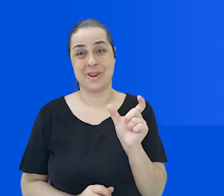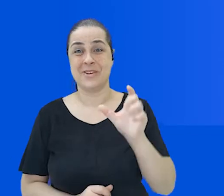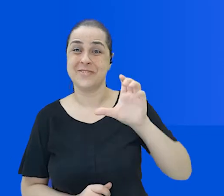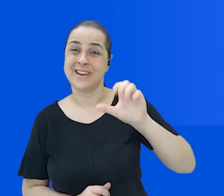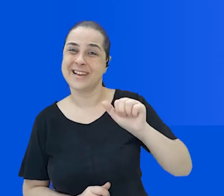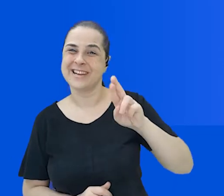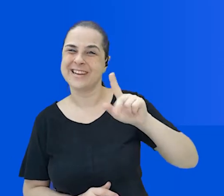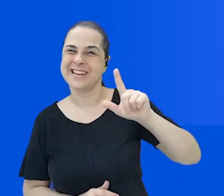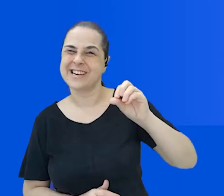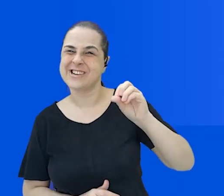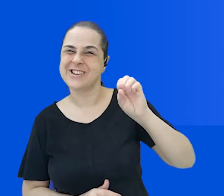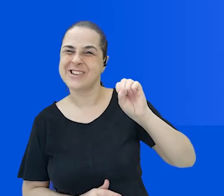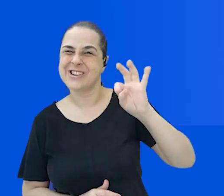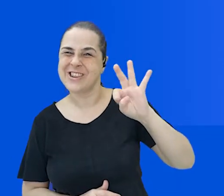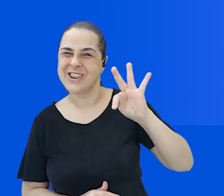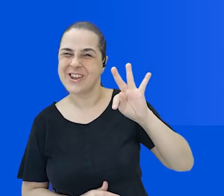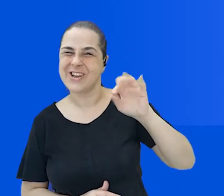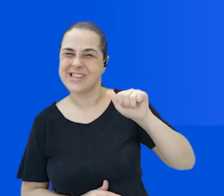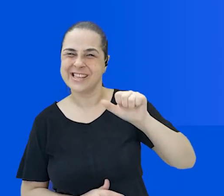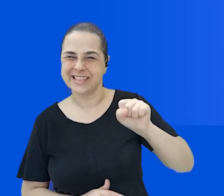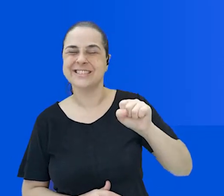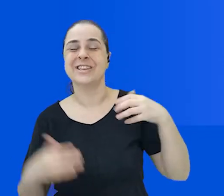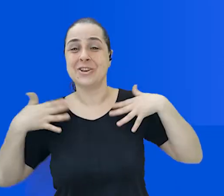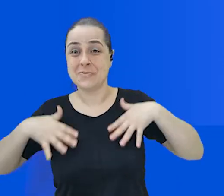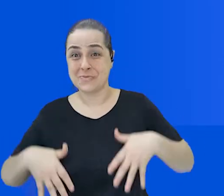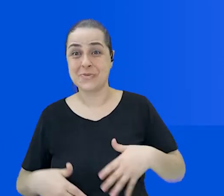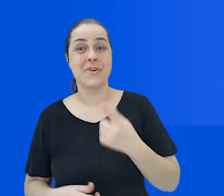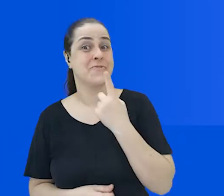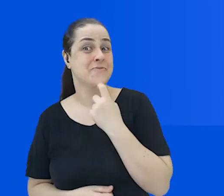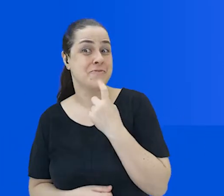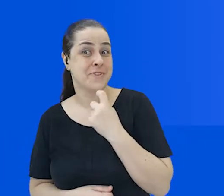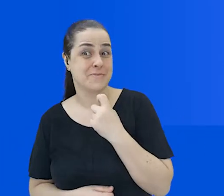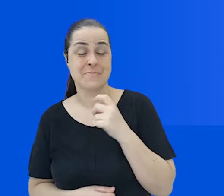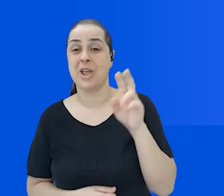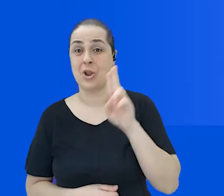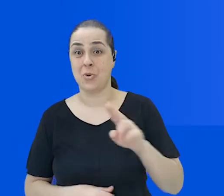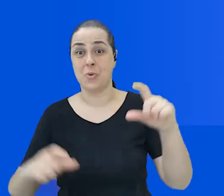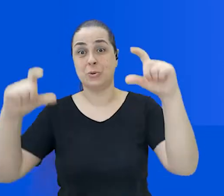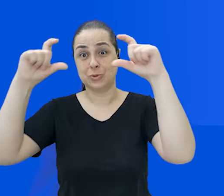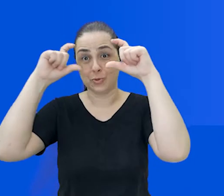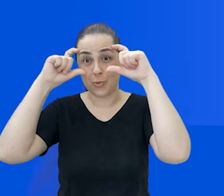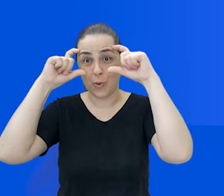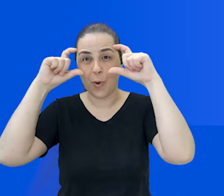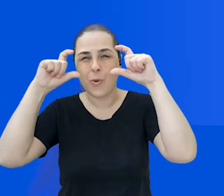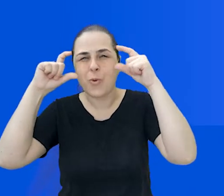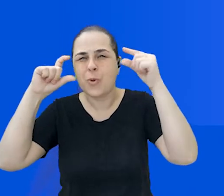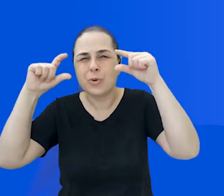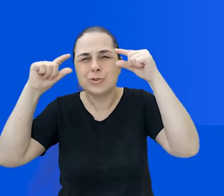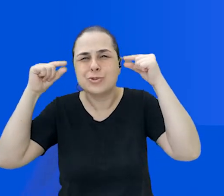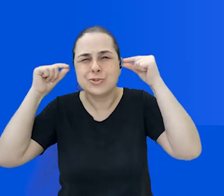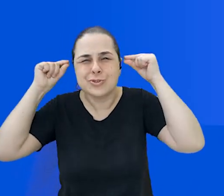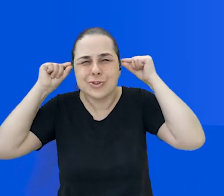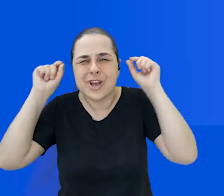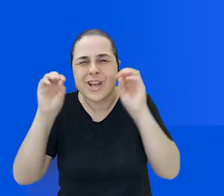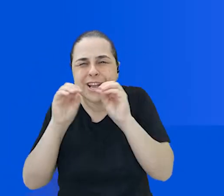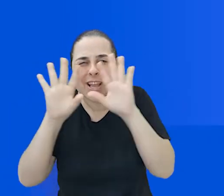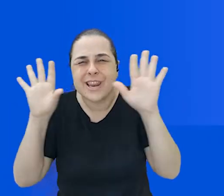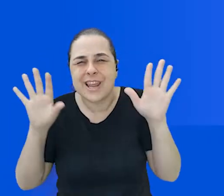Eu estou com uma blusa vermelha cobrindo meus ombros, com óculos, com armação bem clara e atrás